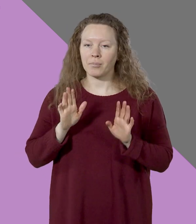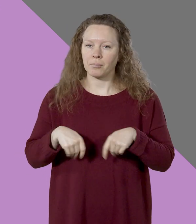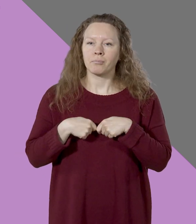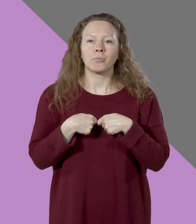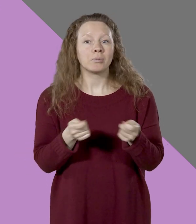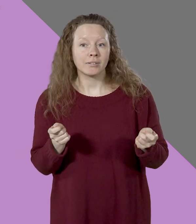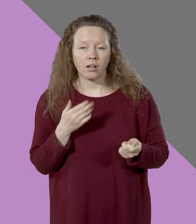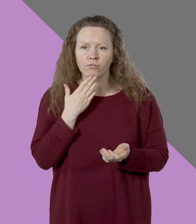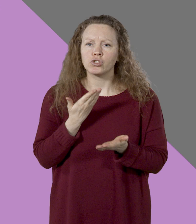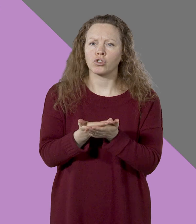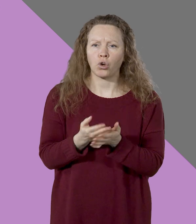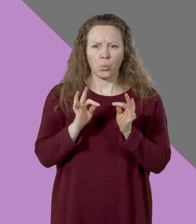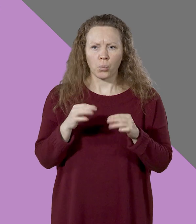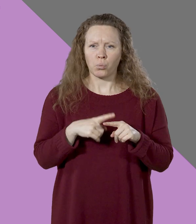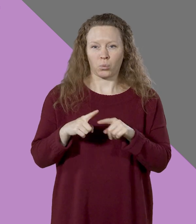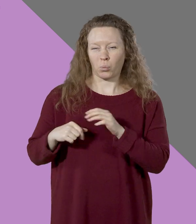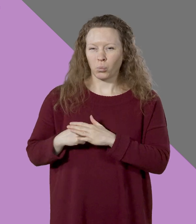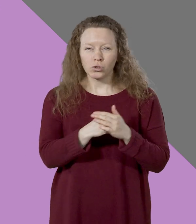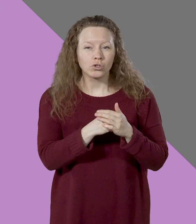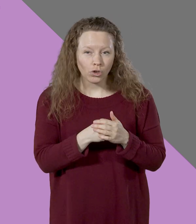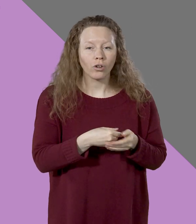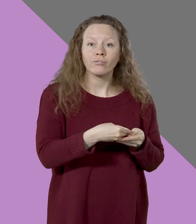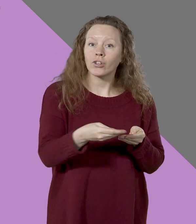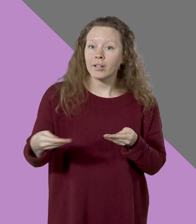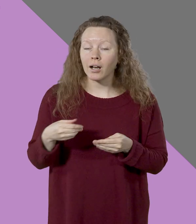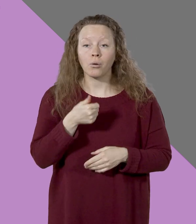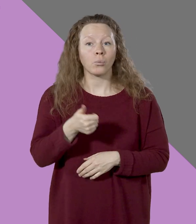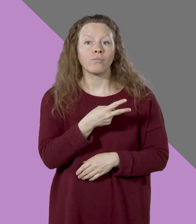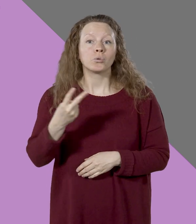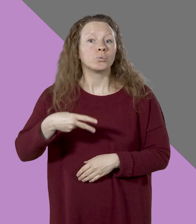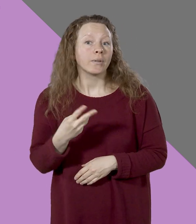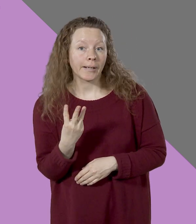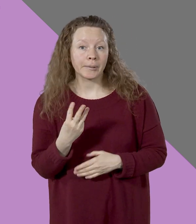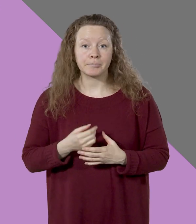har publicerat sitt förslag till fördelning av understöd för 2023.